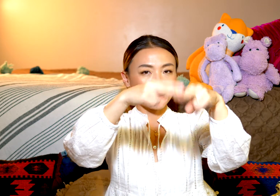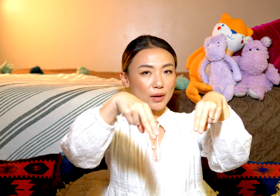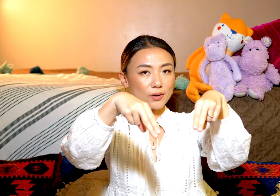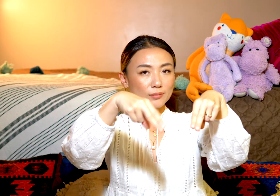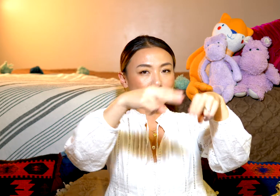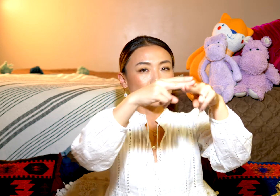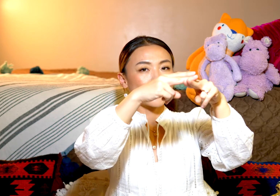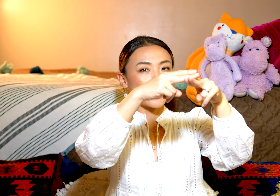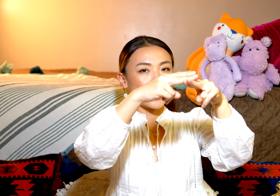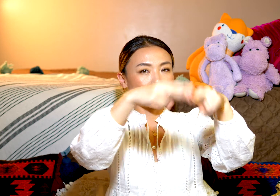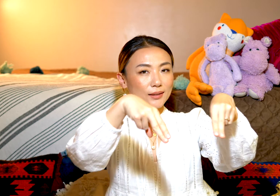たまご Egg